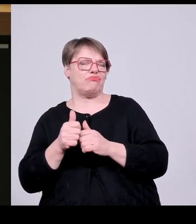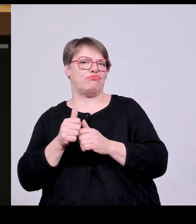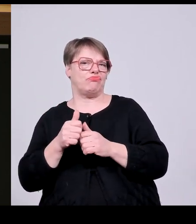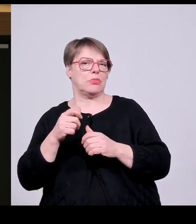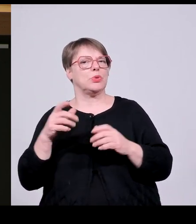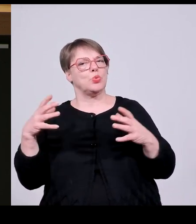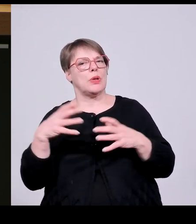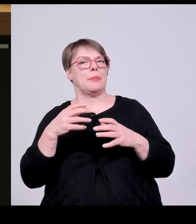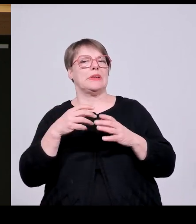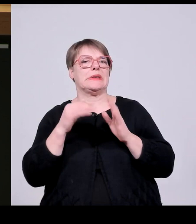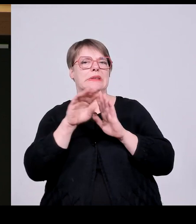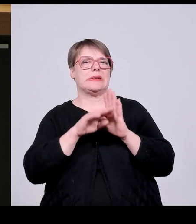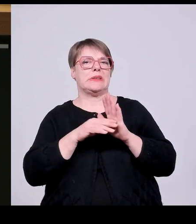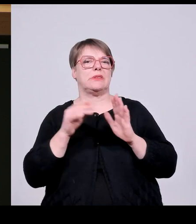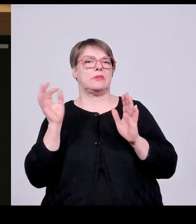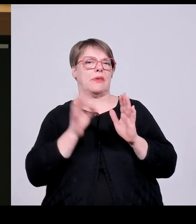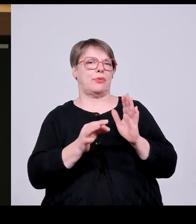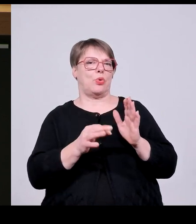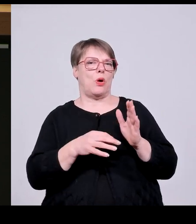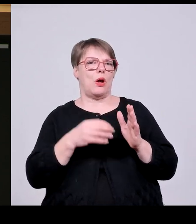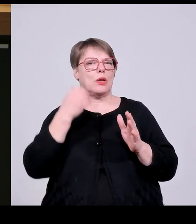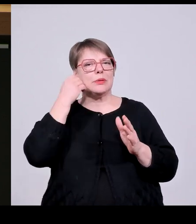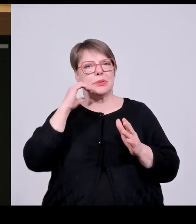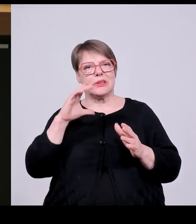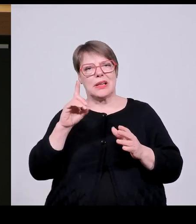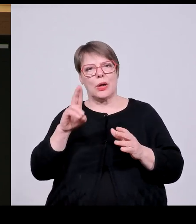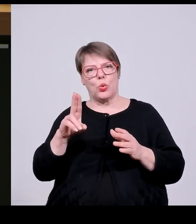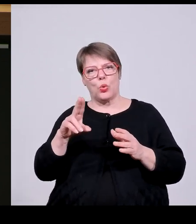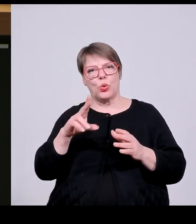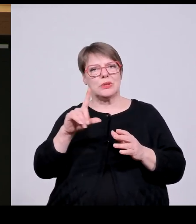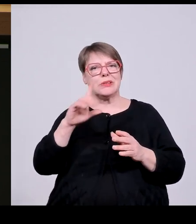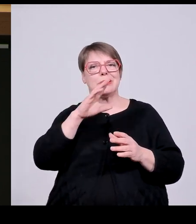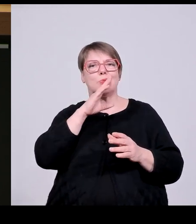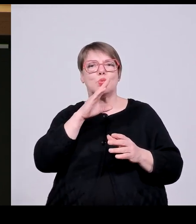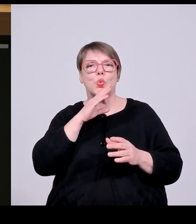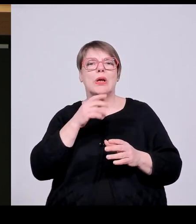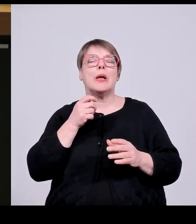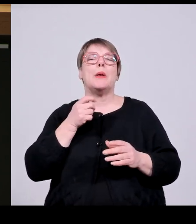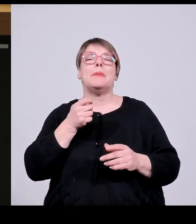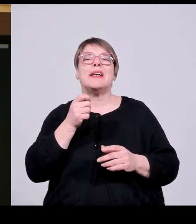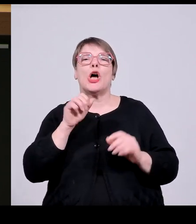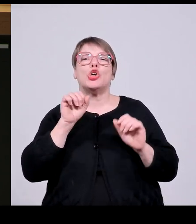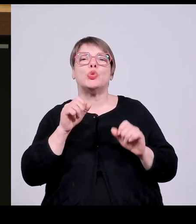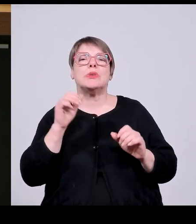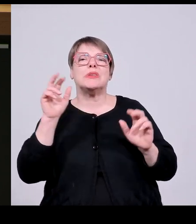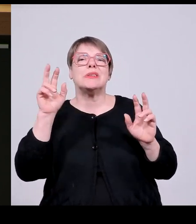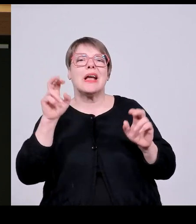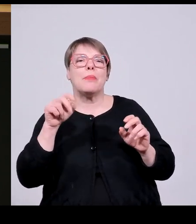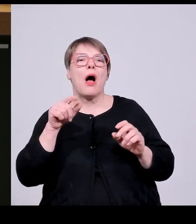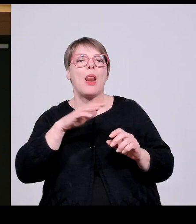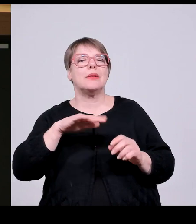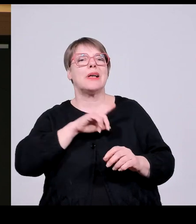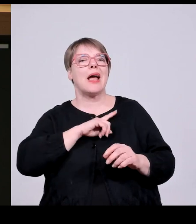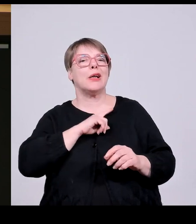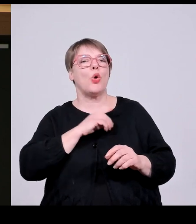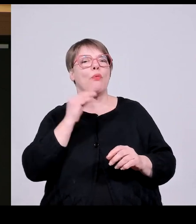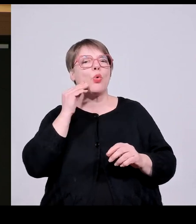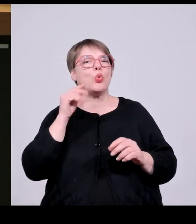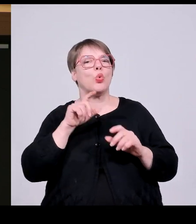letzten Rede-Runde vor sechs Wochen im Plenum wurde das angesprochen, bitte ich, die Opposition zur Kenntnis zu nehmen. Erstens,